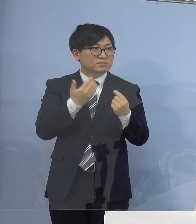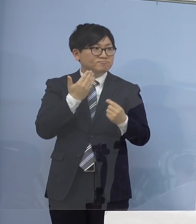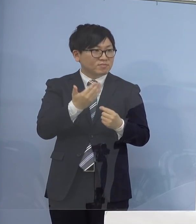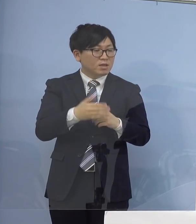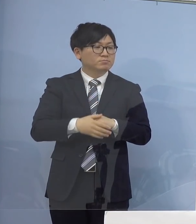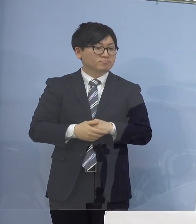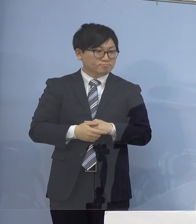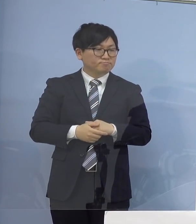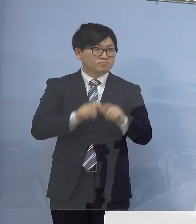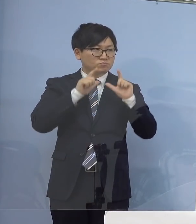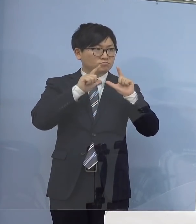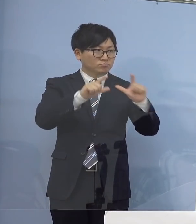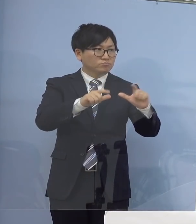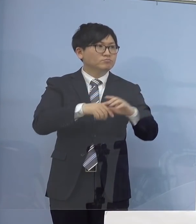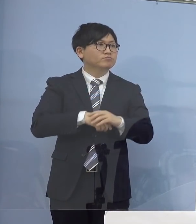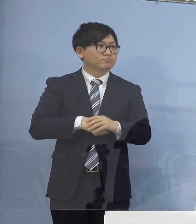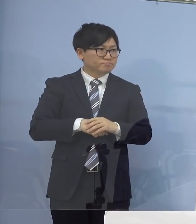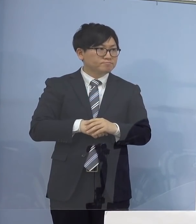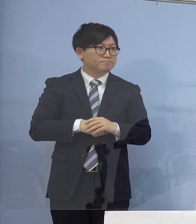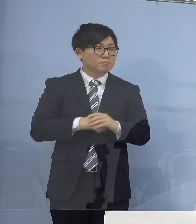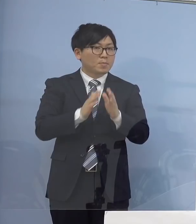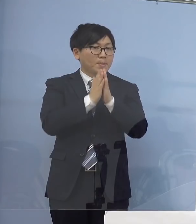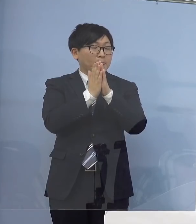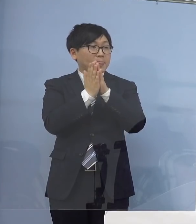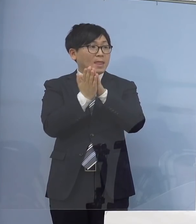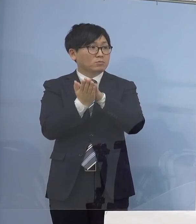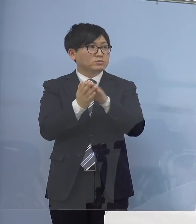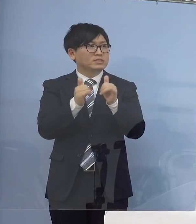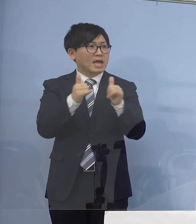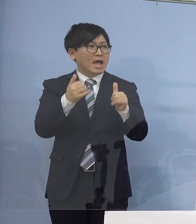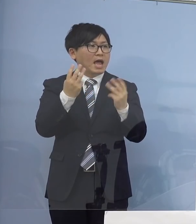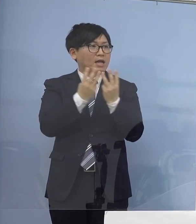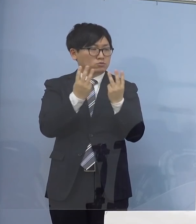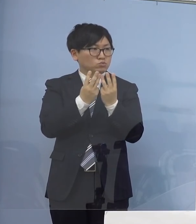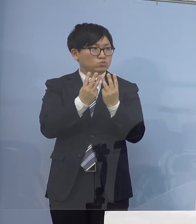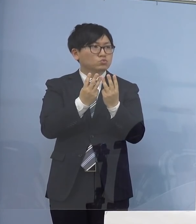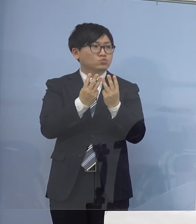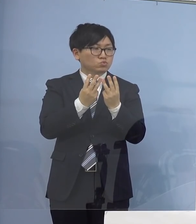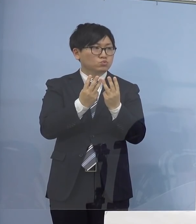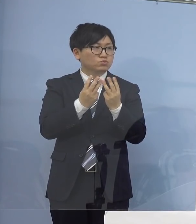（知事） まずお亡くなりになられた方の数ということですが